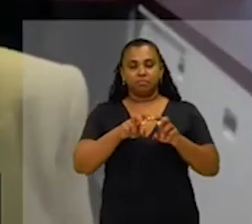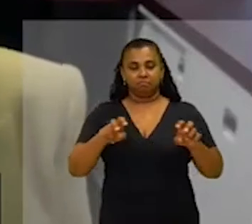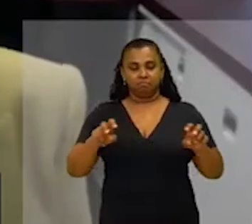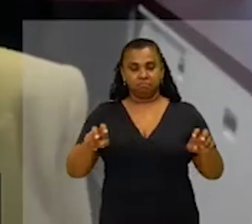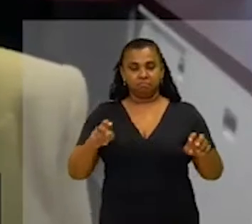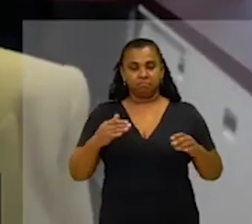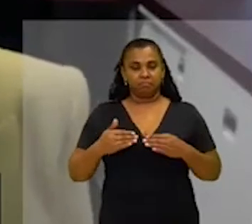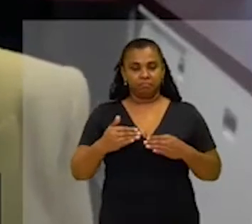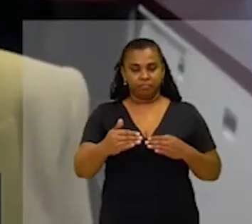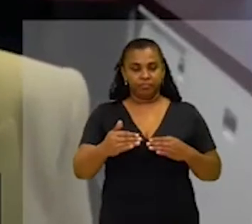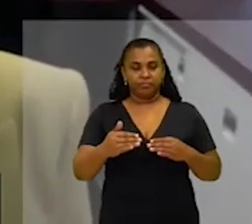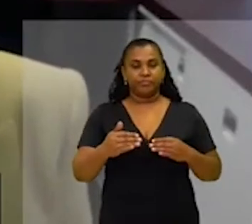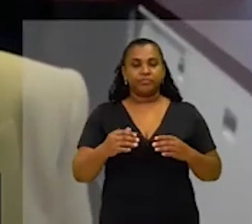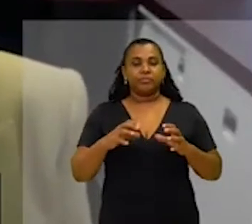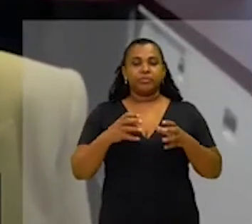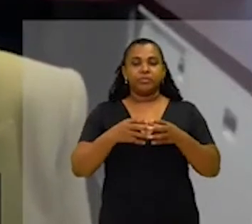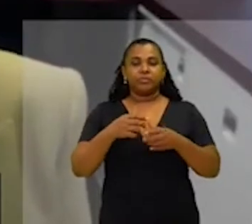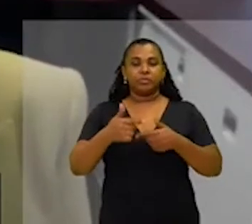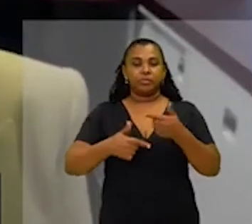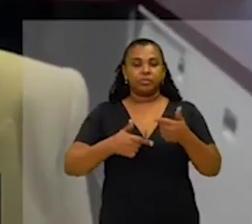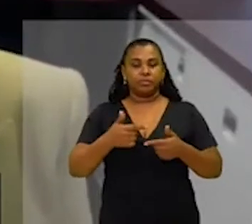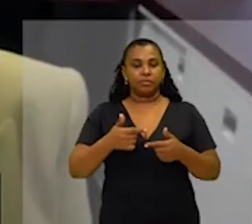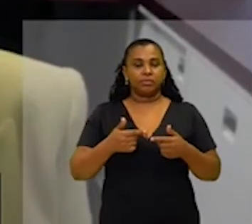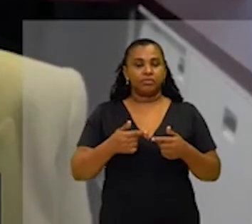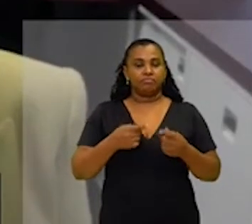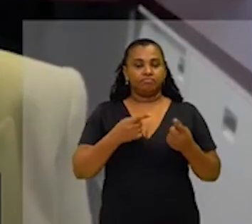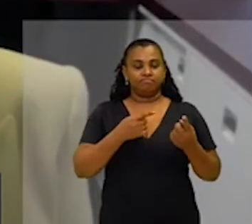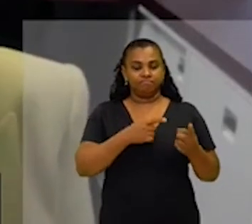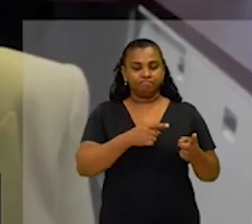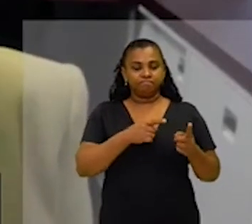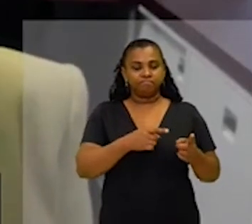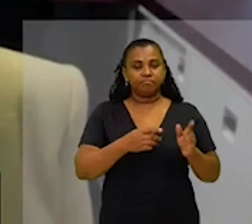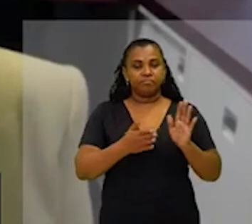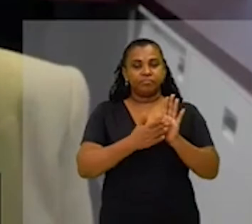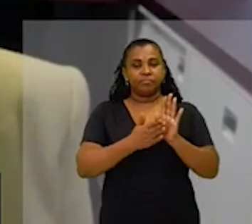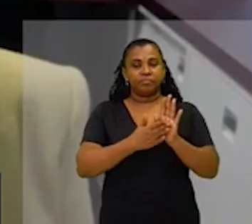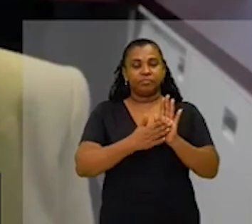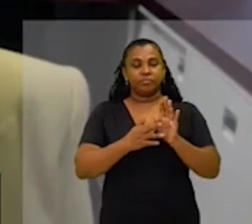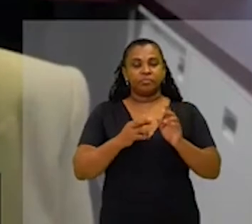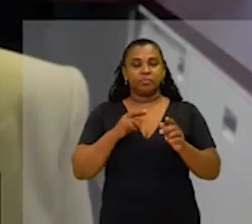desenvolvi tentei né me propus a responder uma pergunta que é se haveria possibilidade